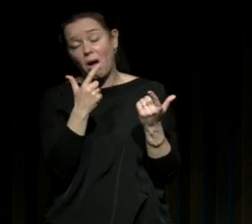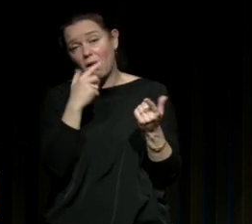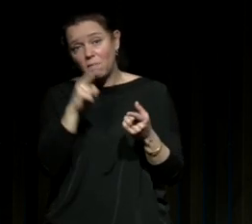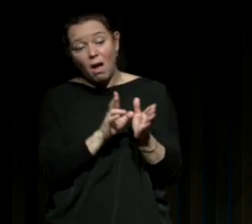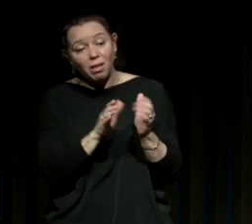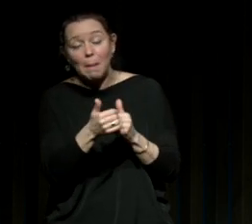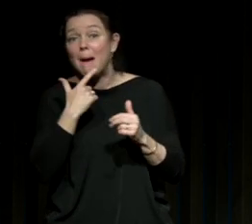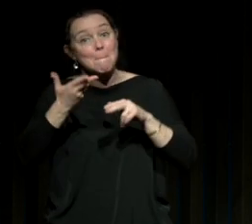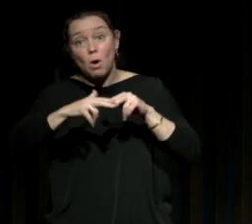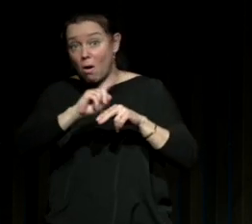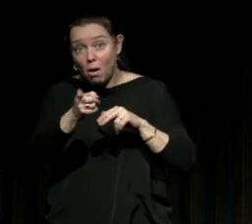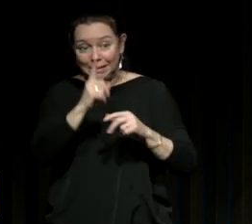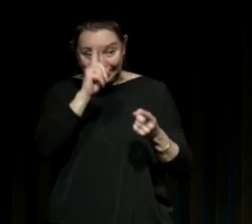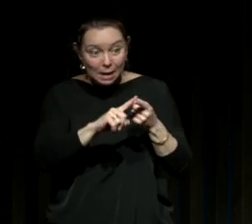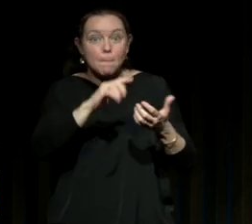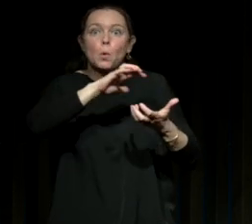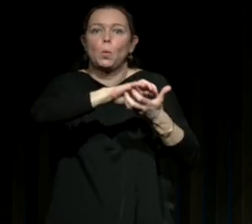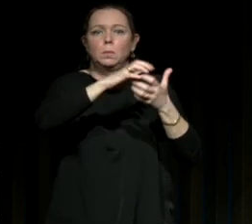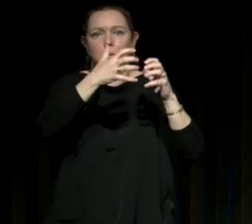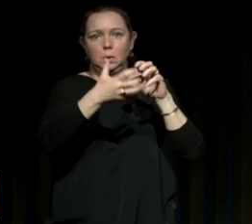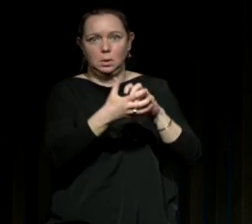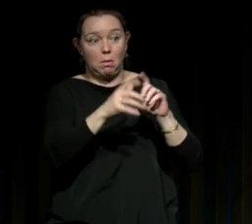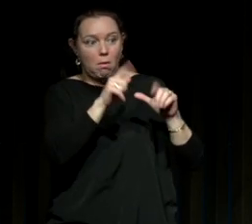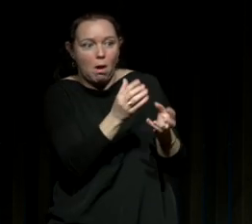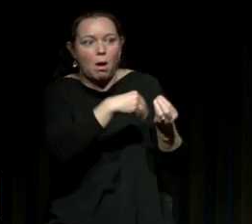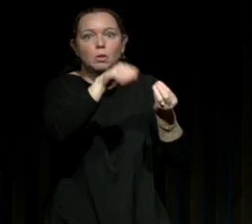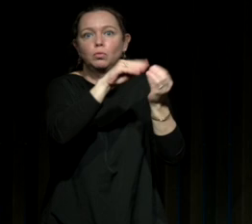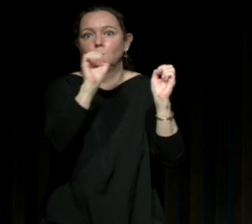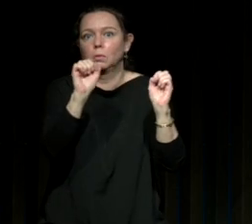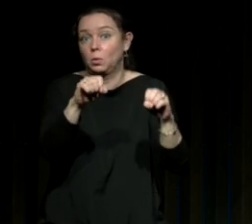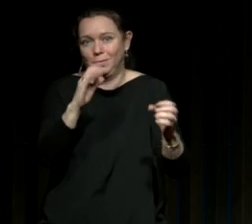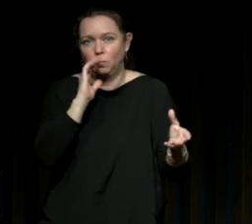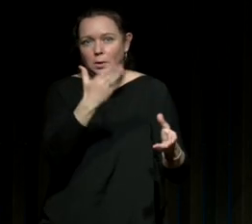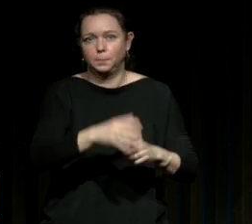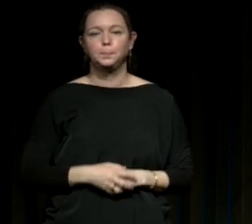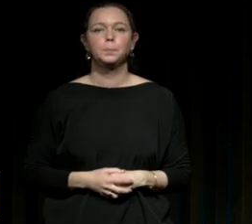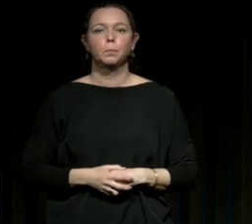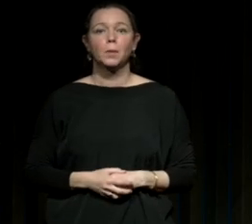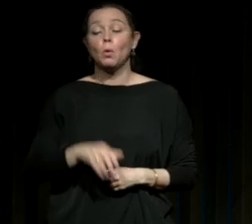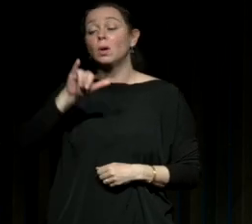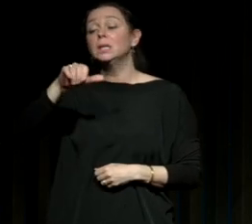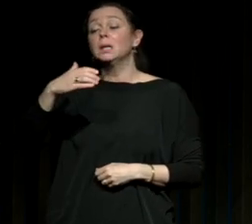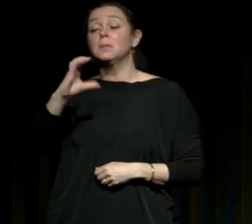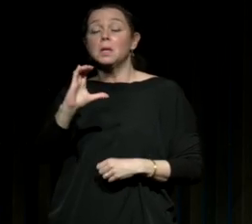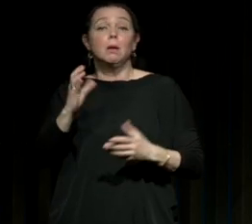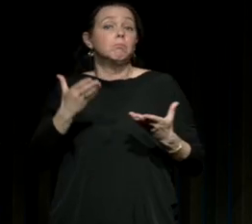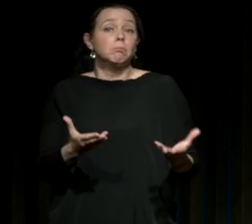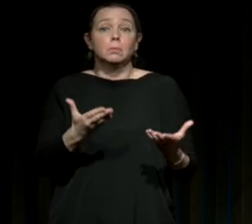mortalité donc on utilise facilement 7e c c'est même comme ça actuellement qu'on diagnostique